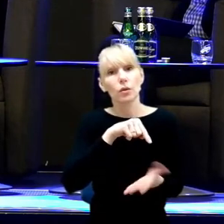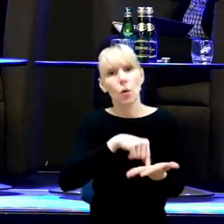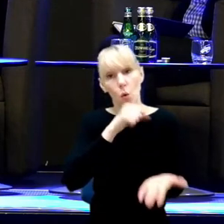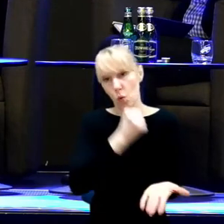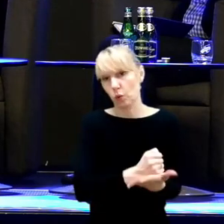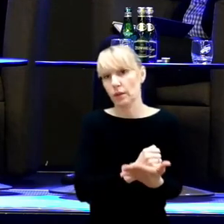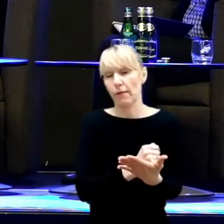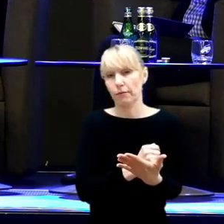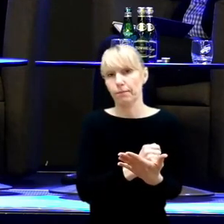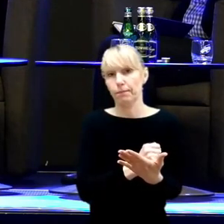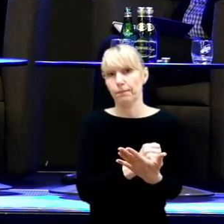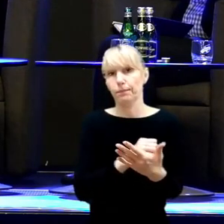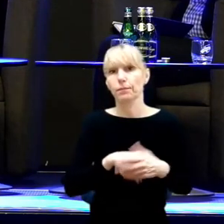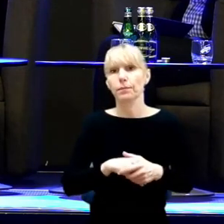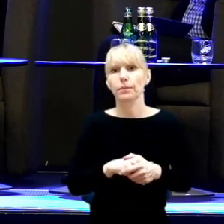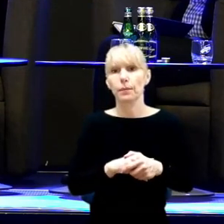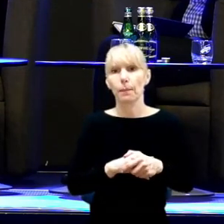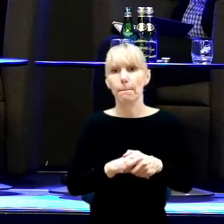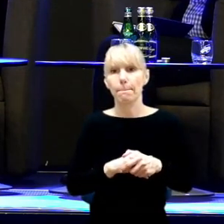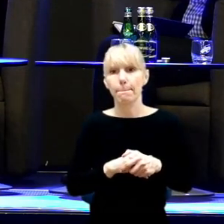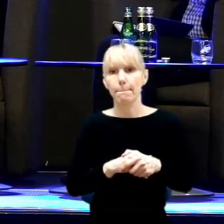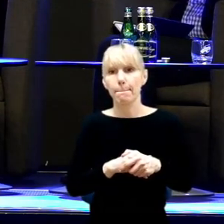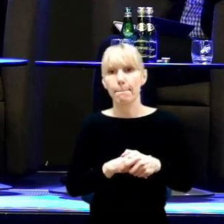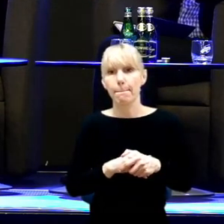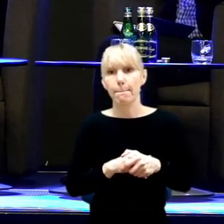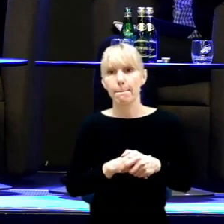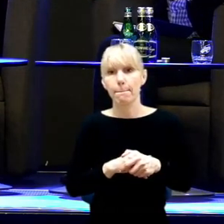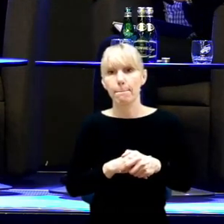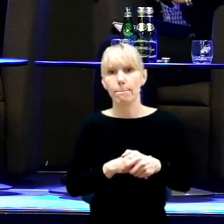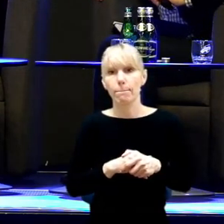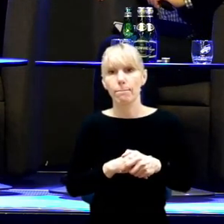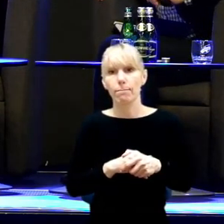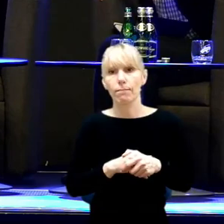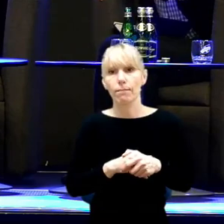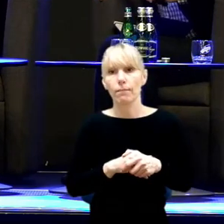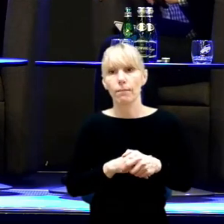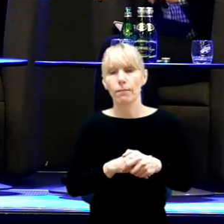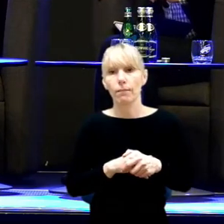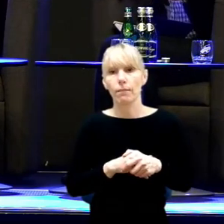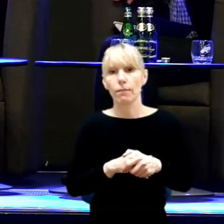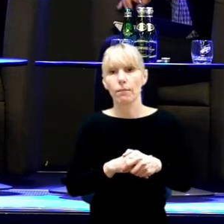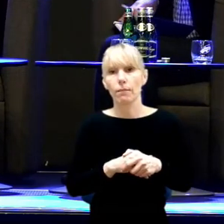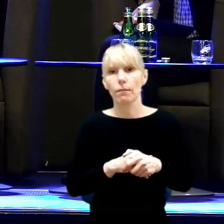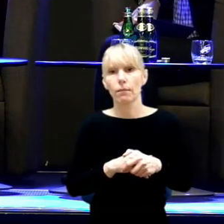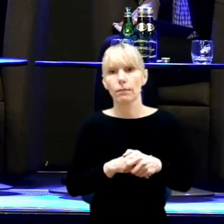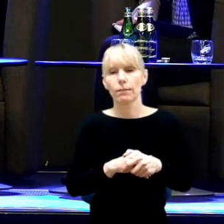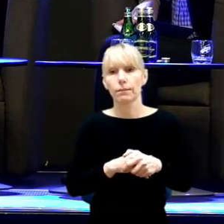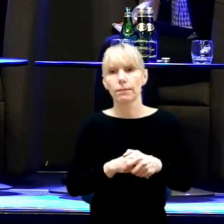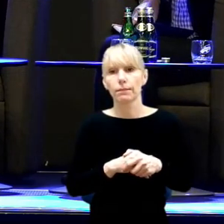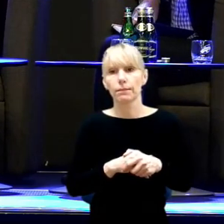Także wydaje mi się, że w tej chwili